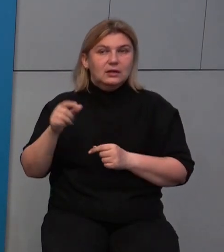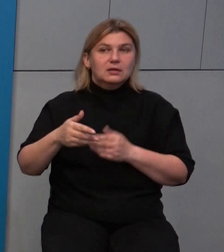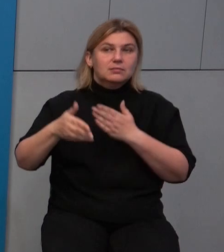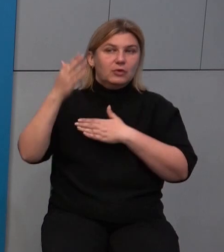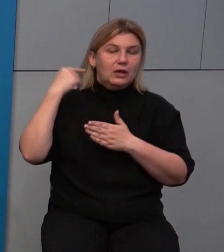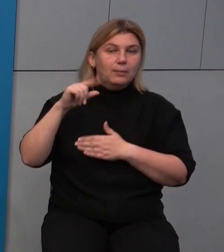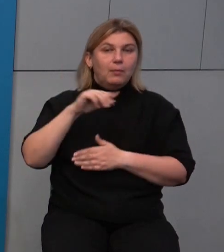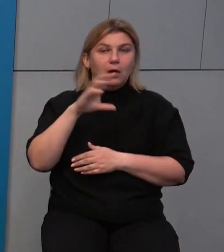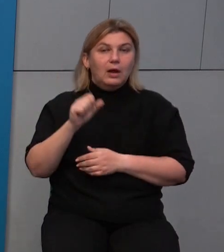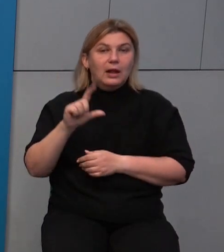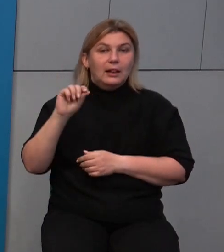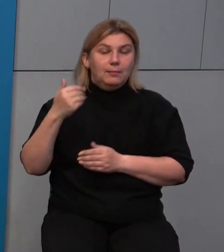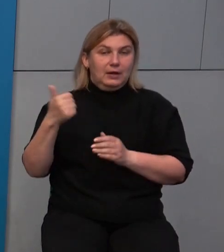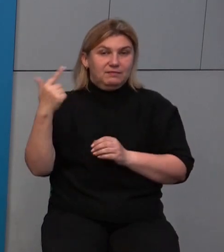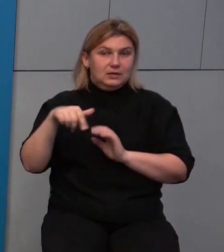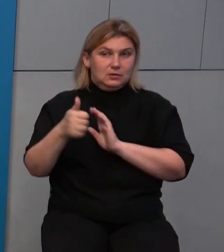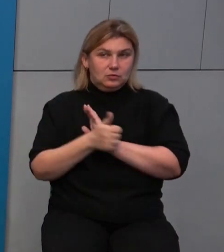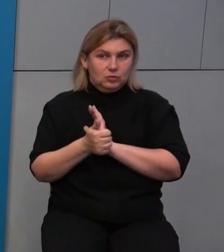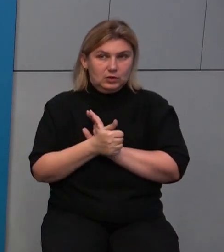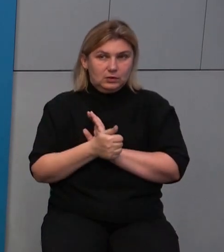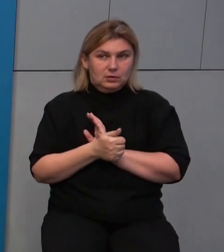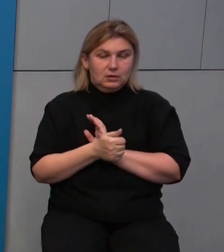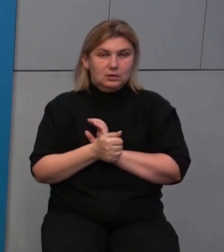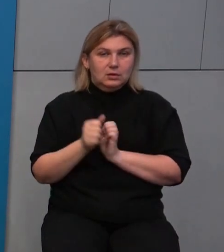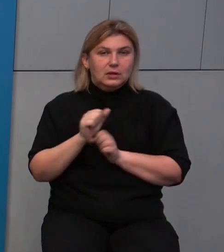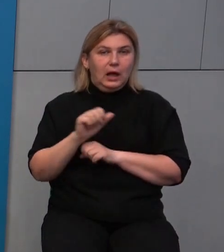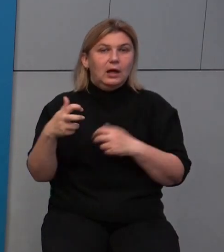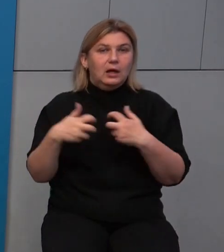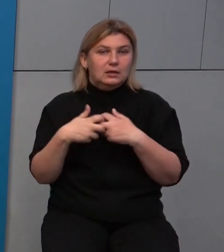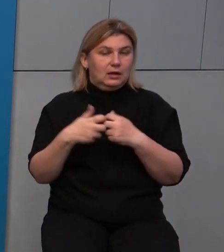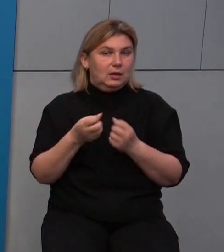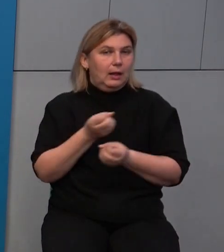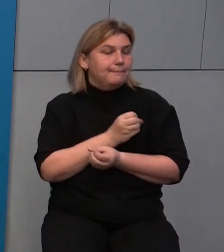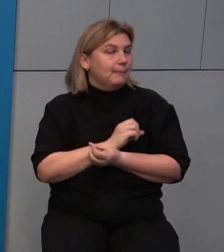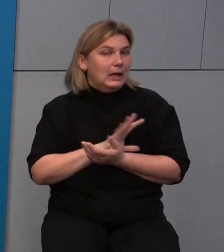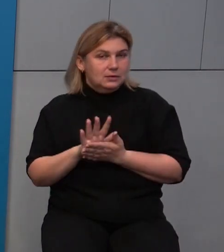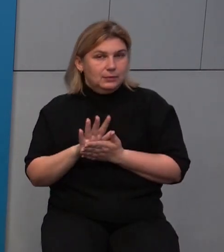w 2016 roku, ona jest dostępna online, za darmo, można ją pobrać i...